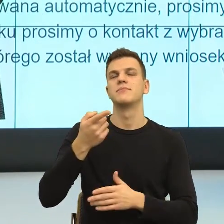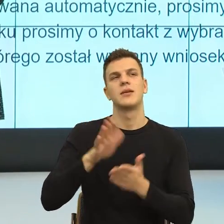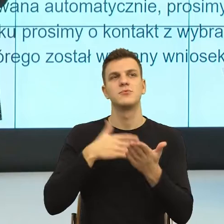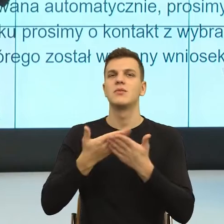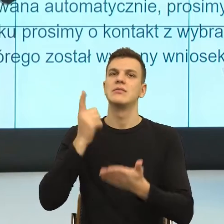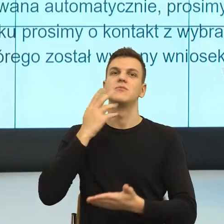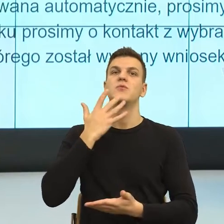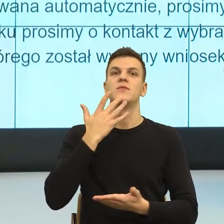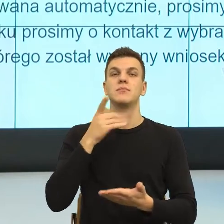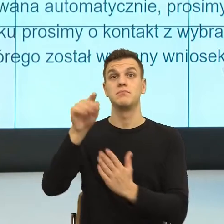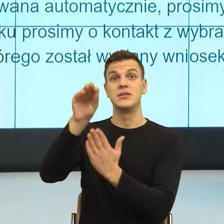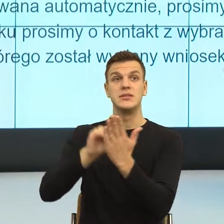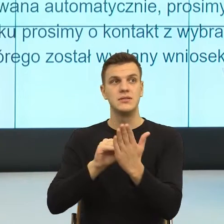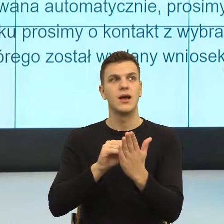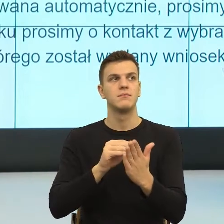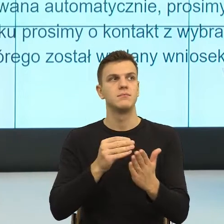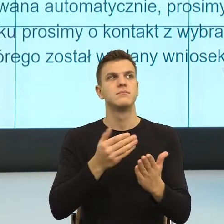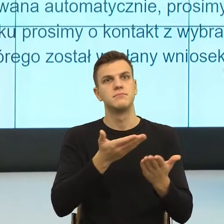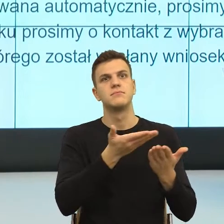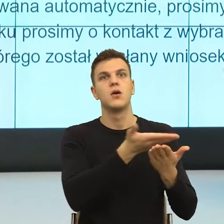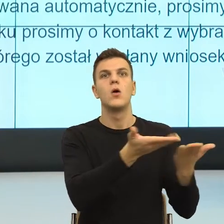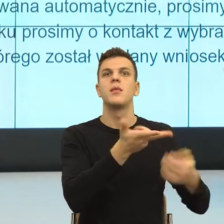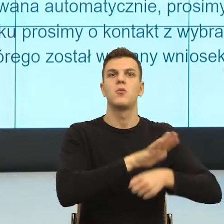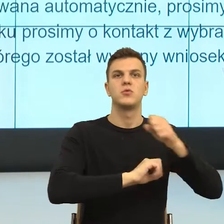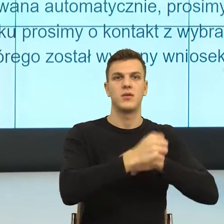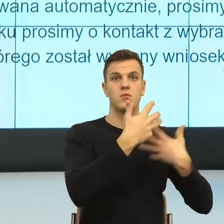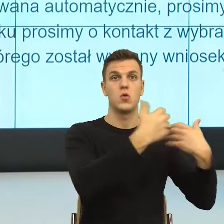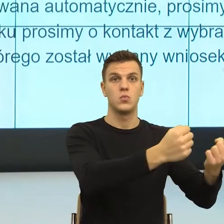W momencie, kiedy nazwiemy potencjalne obawy np. tych osób,